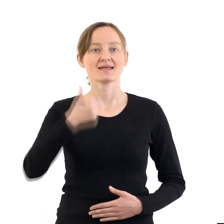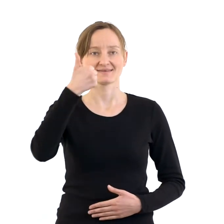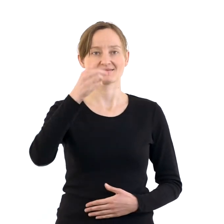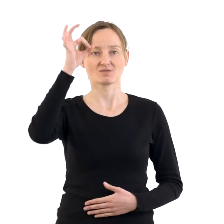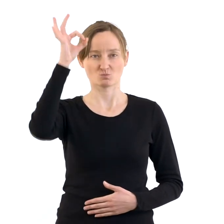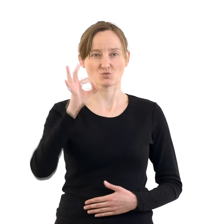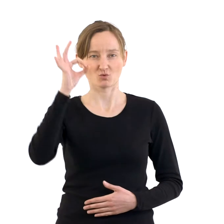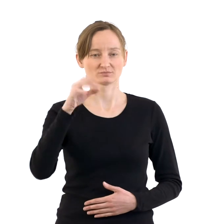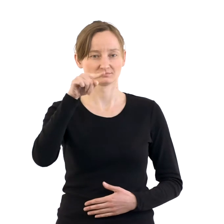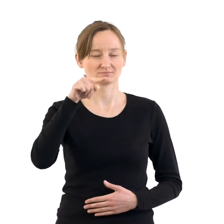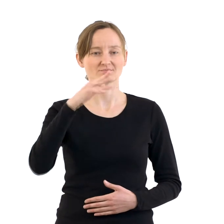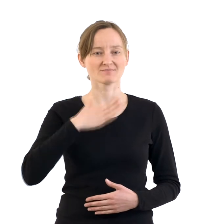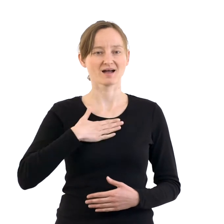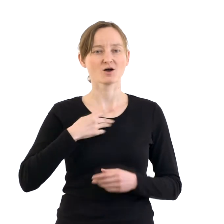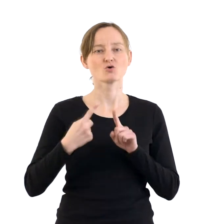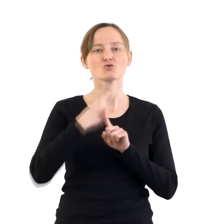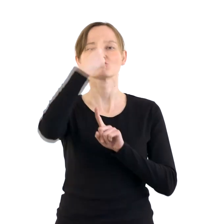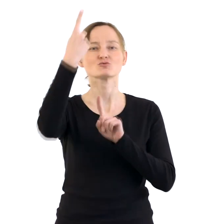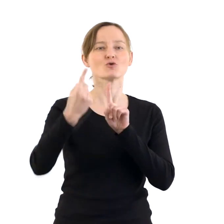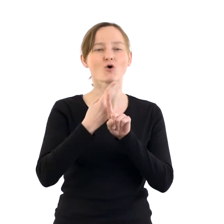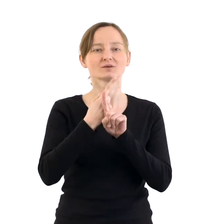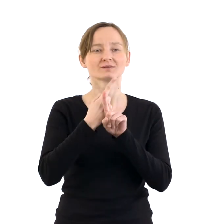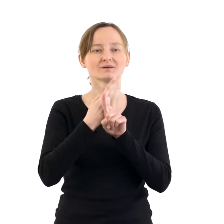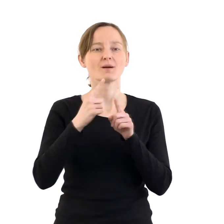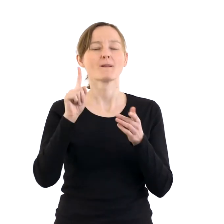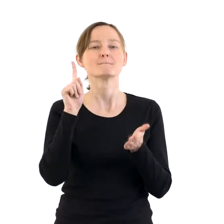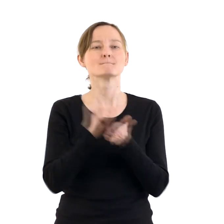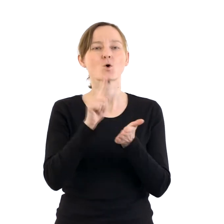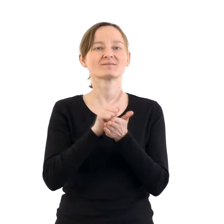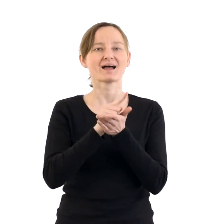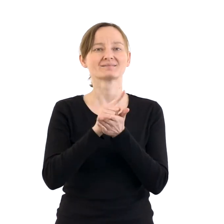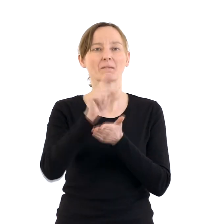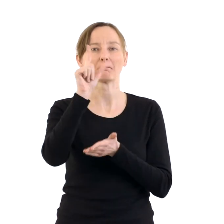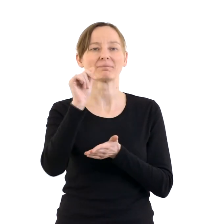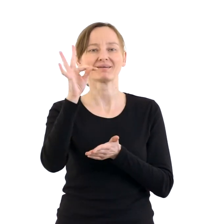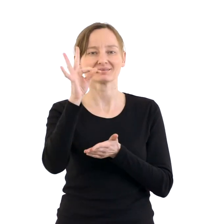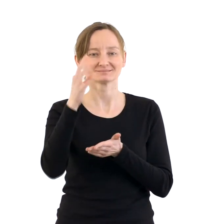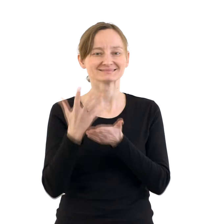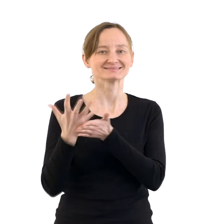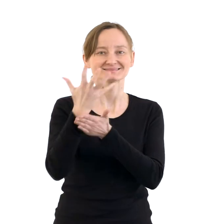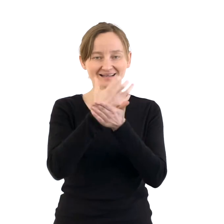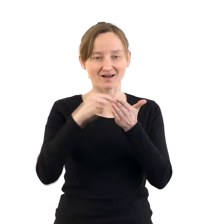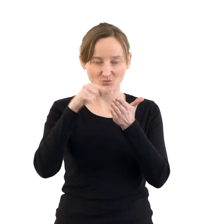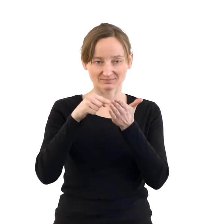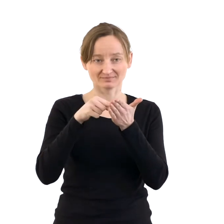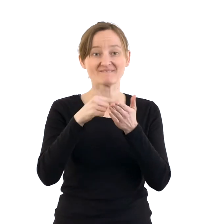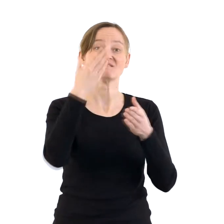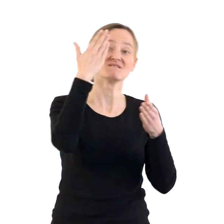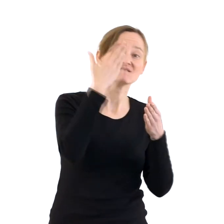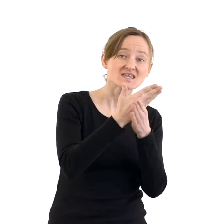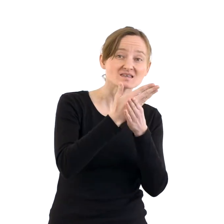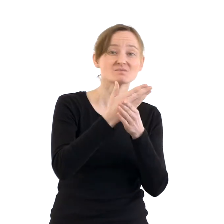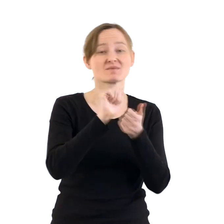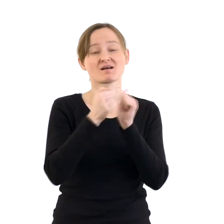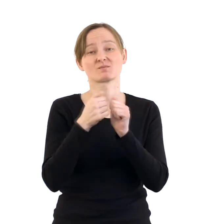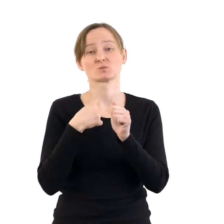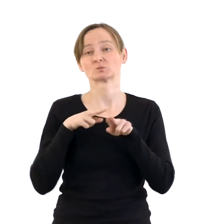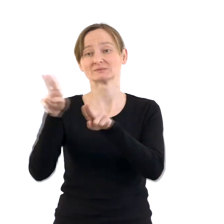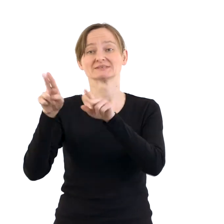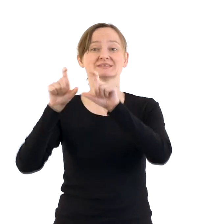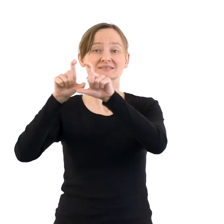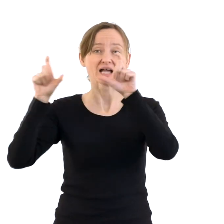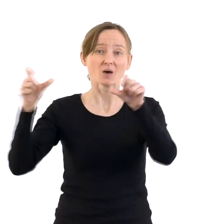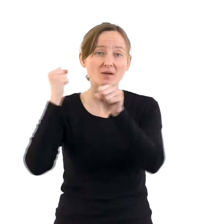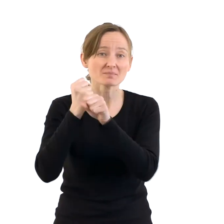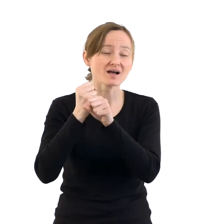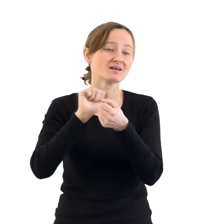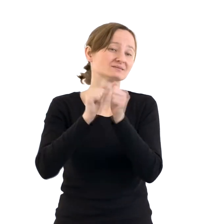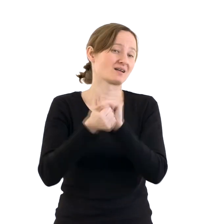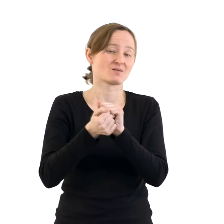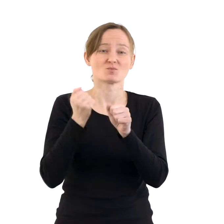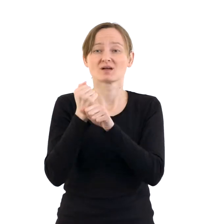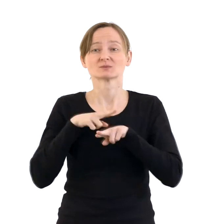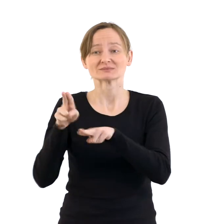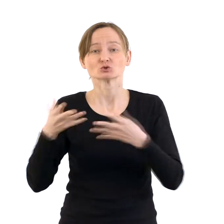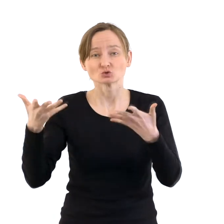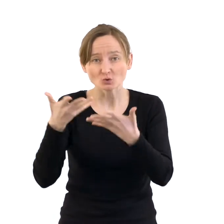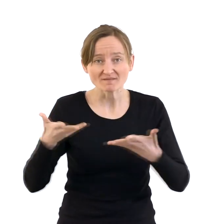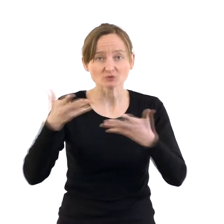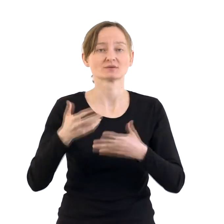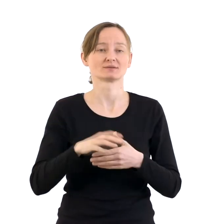Jest to 1% podatku dochodowego osób fizycznych za cały rok,